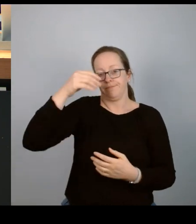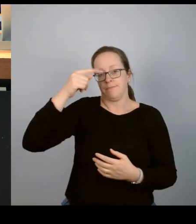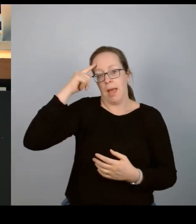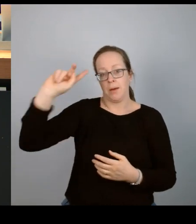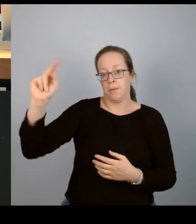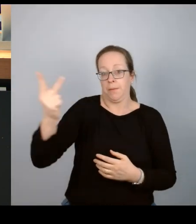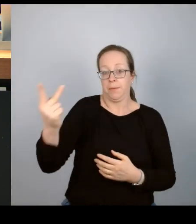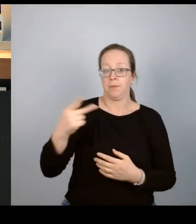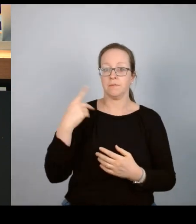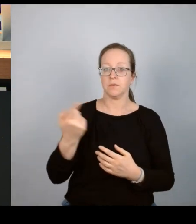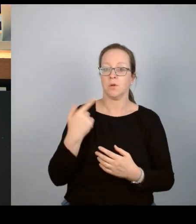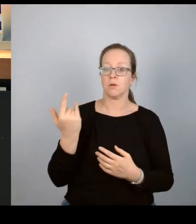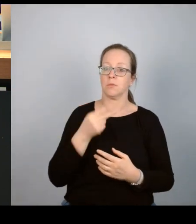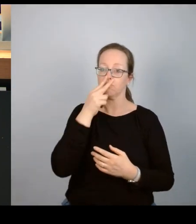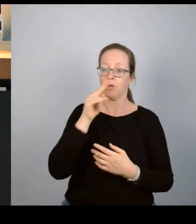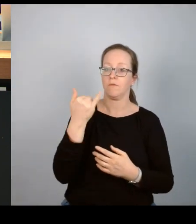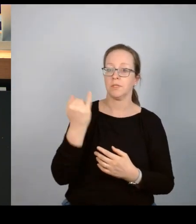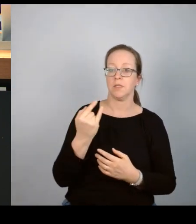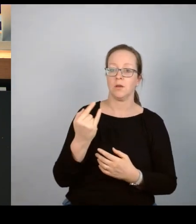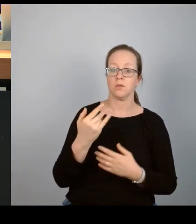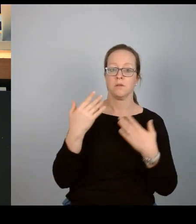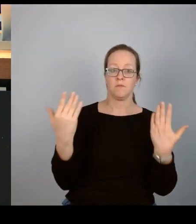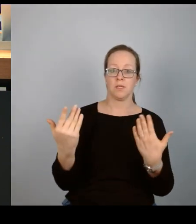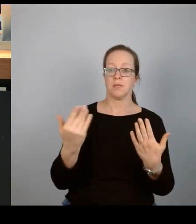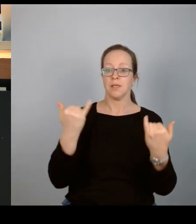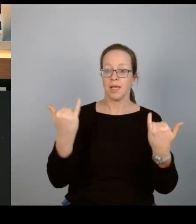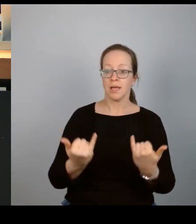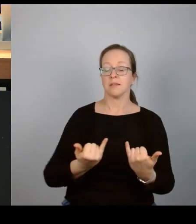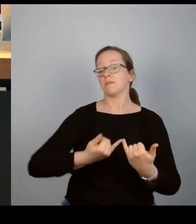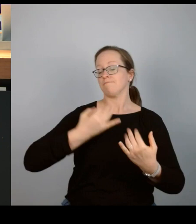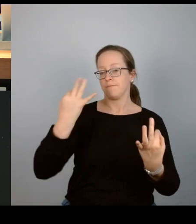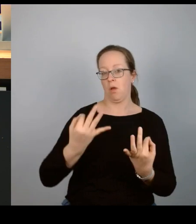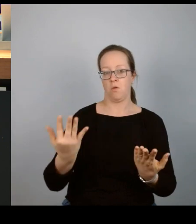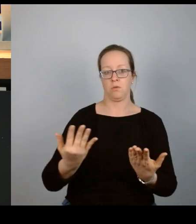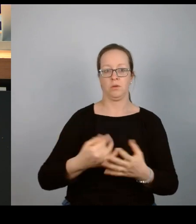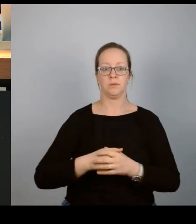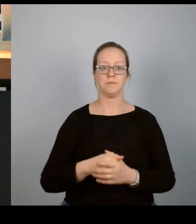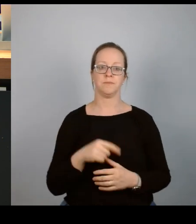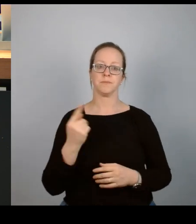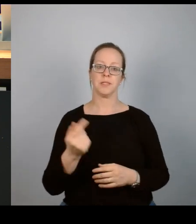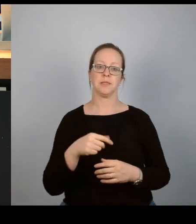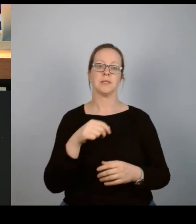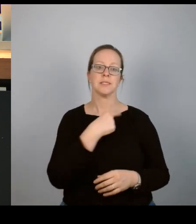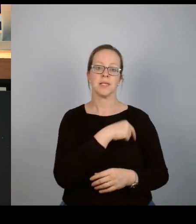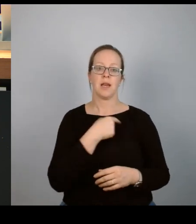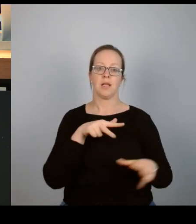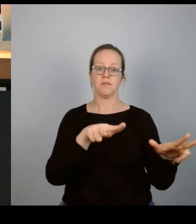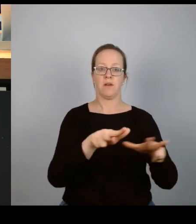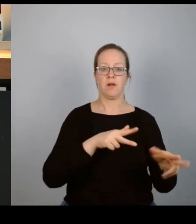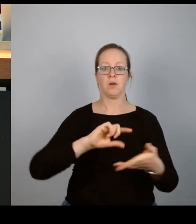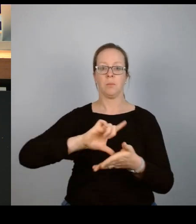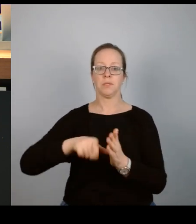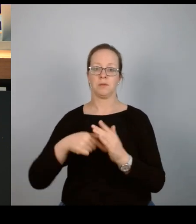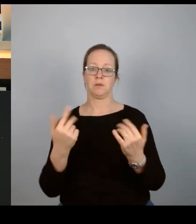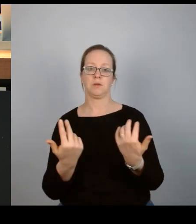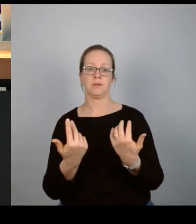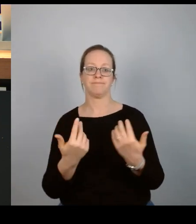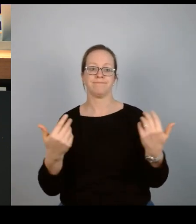selbstverständlich bei den Stadt-Entwicklern, aber genauso auch bei den Verkehrsplanern. Natürlich guckt man nicht nur punktuell, wo man ein Hochhaus